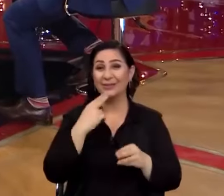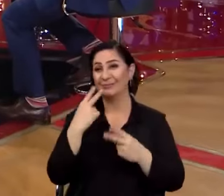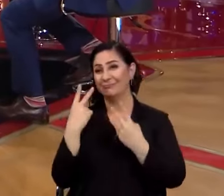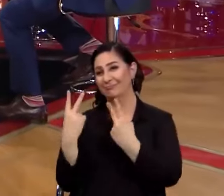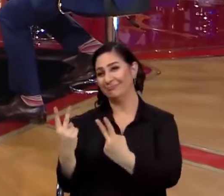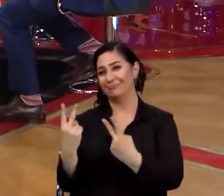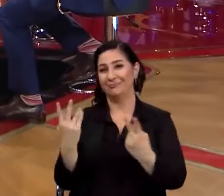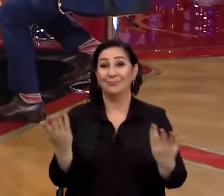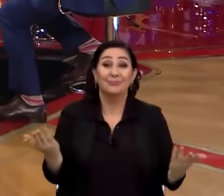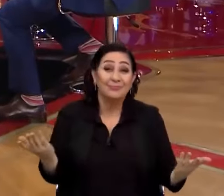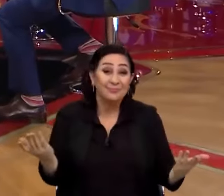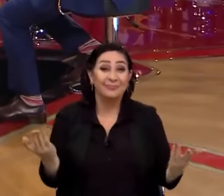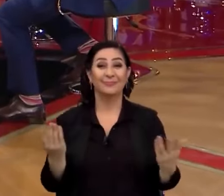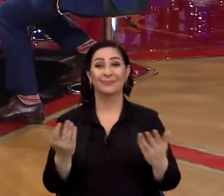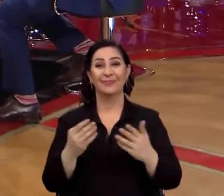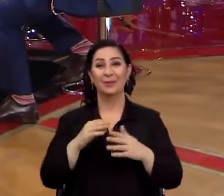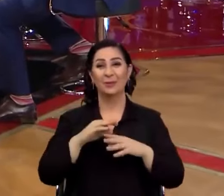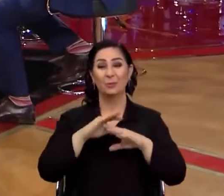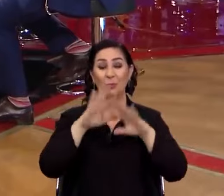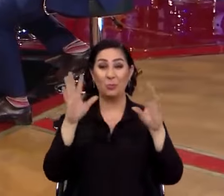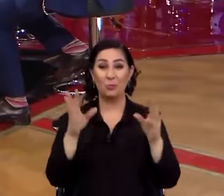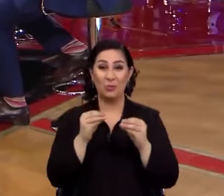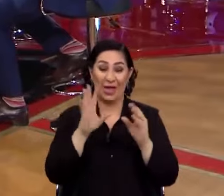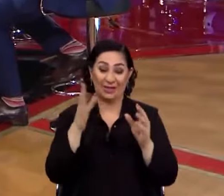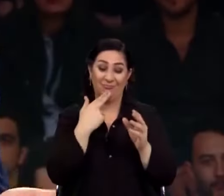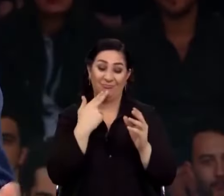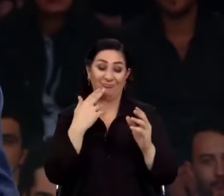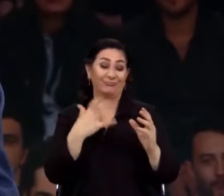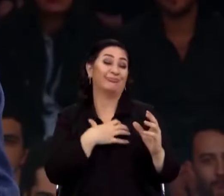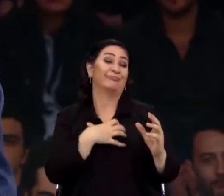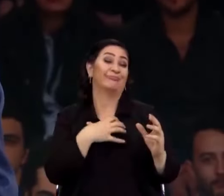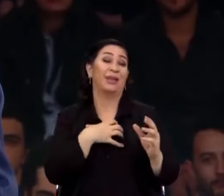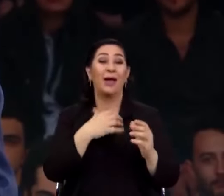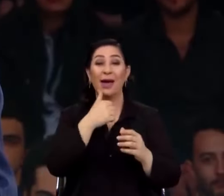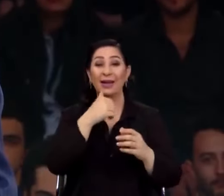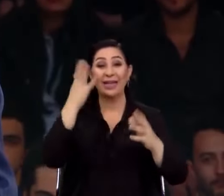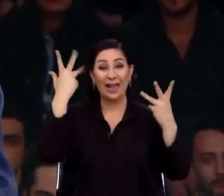oluyor Tabii ki bütün E şey bütün olay o yani erkekte gelinliği tutuyor değil mi